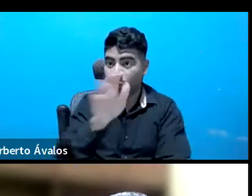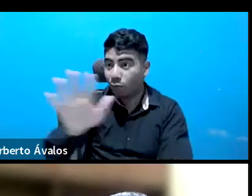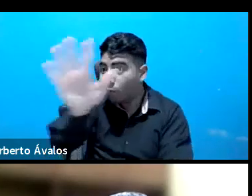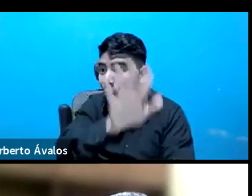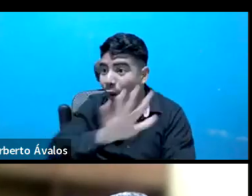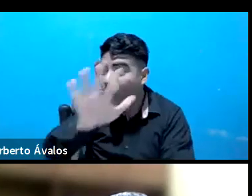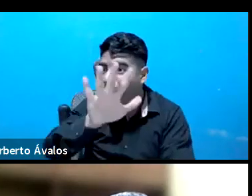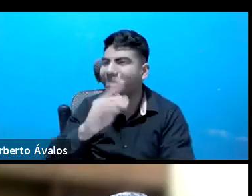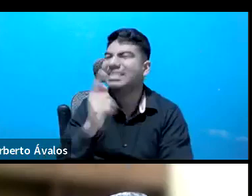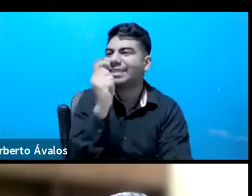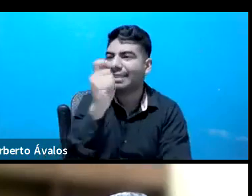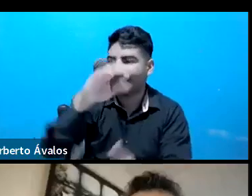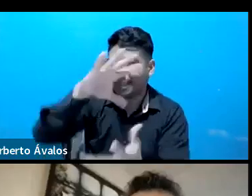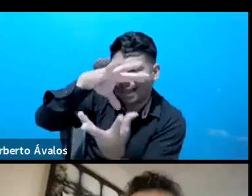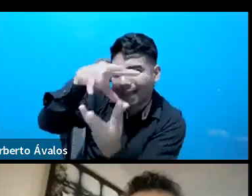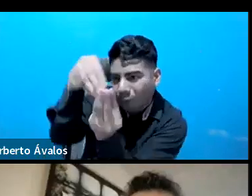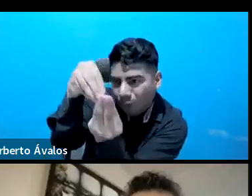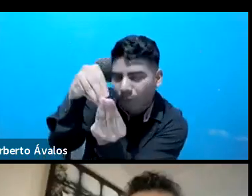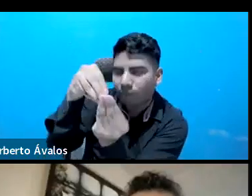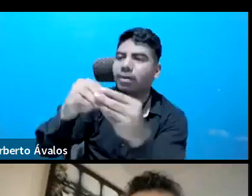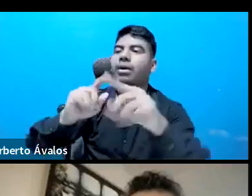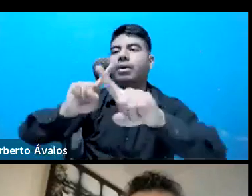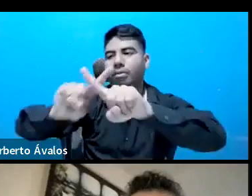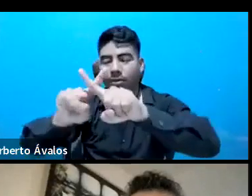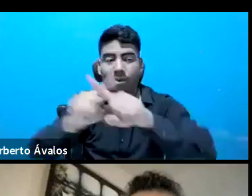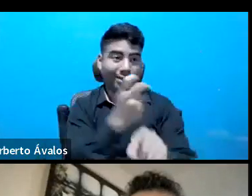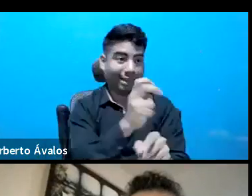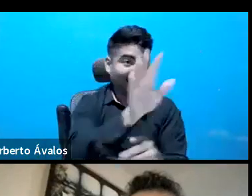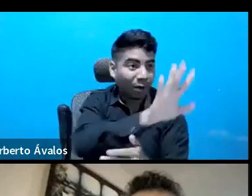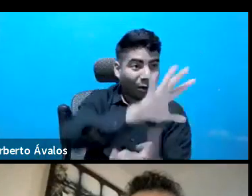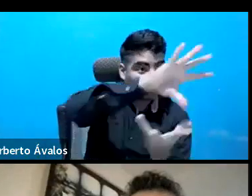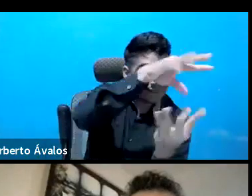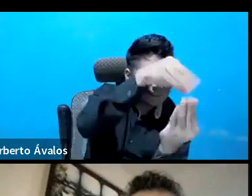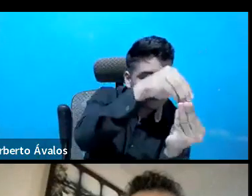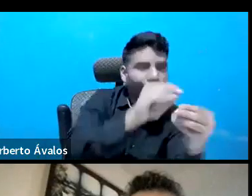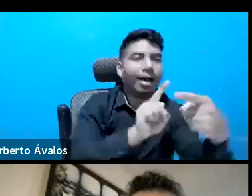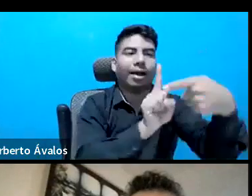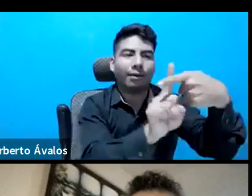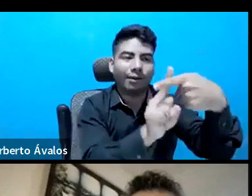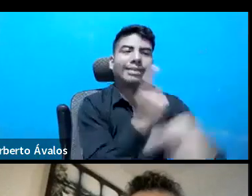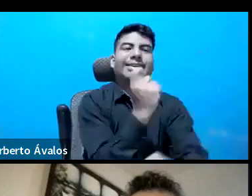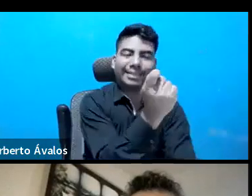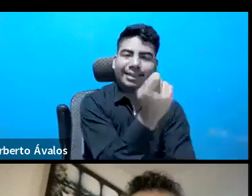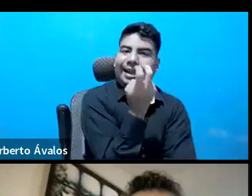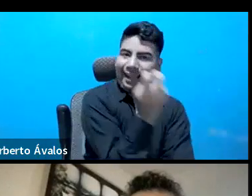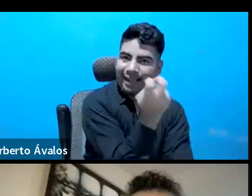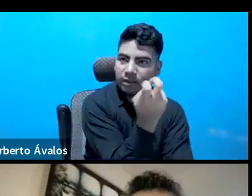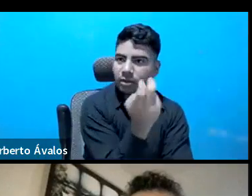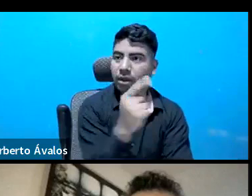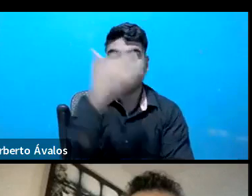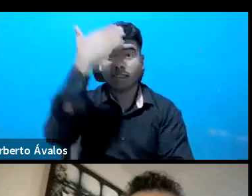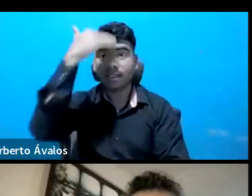significan una multiplicación y todos estos y todos estos símbolos significan una suma e identificar cuando identificar cuando cuándo es